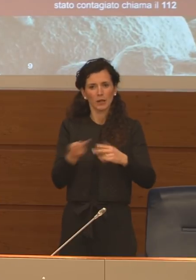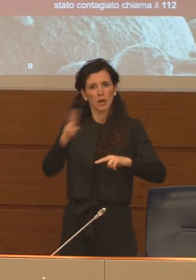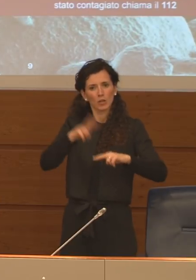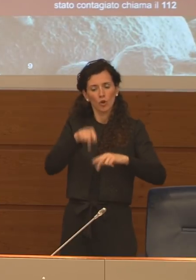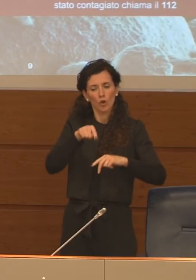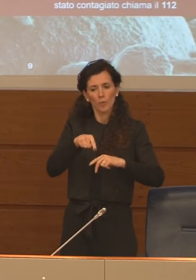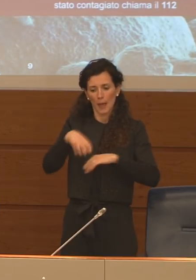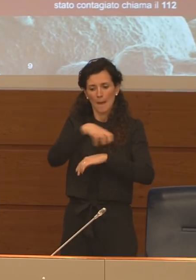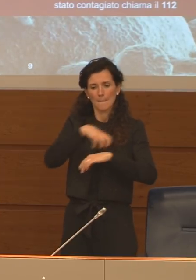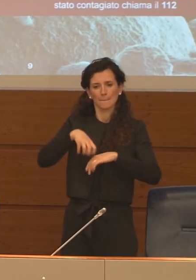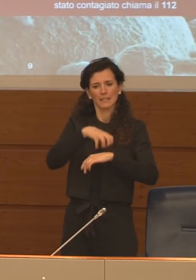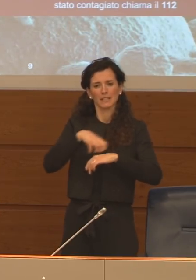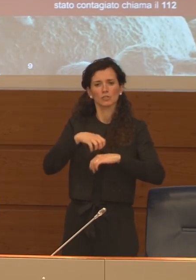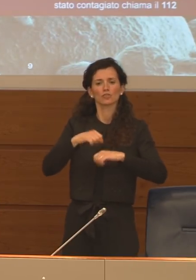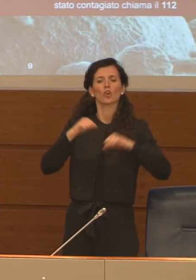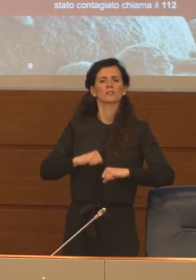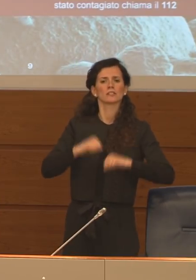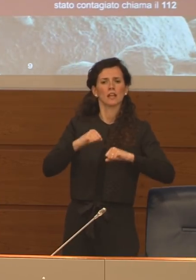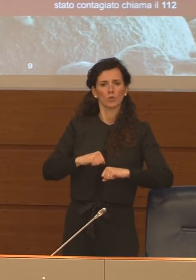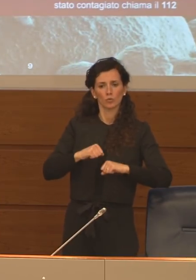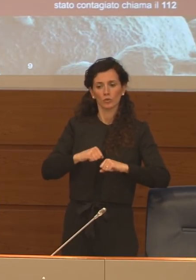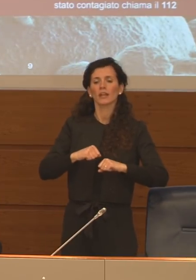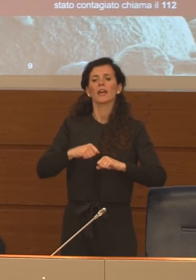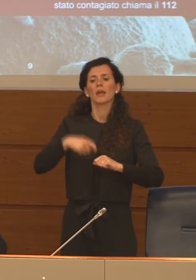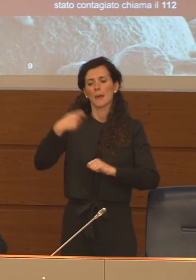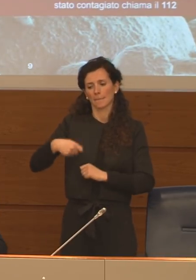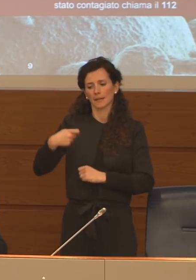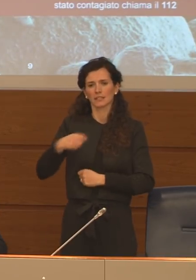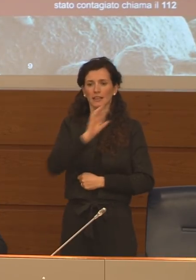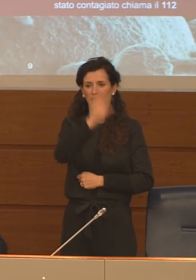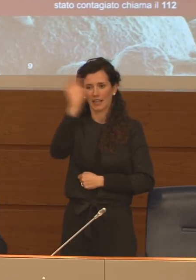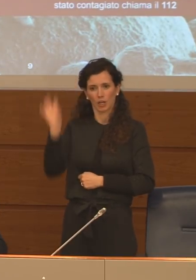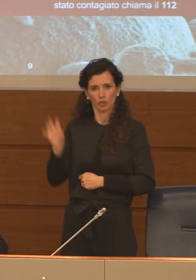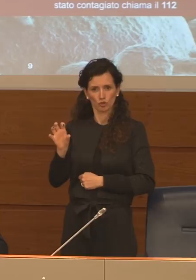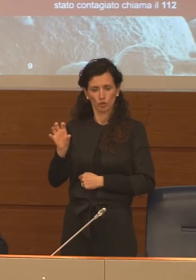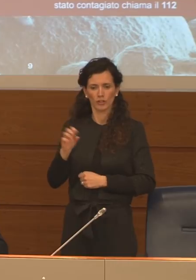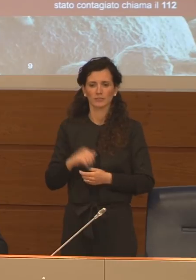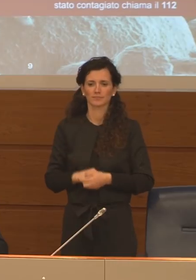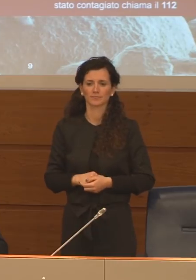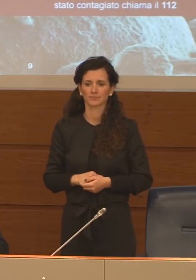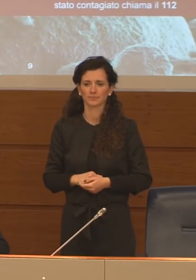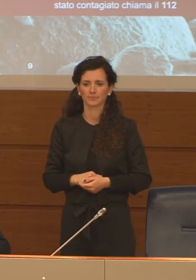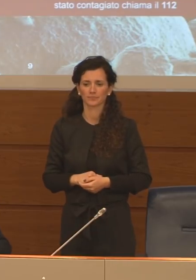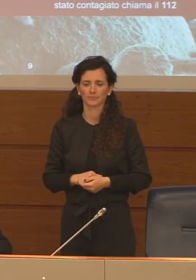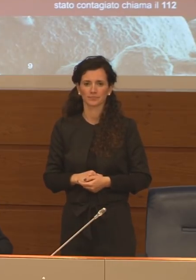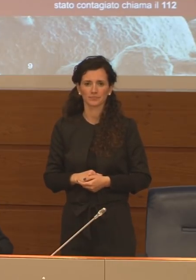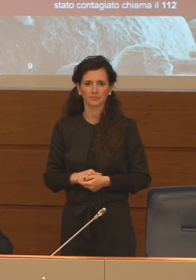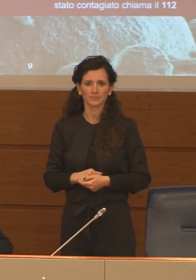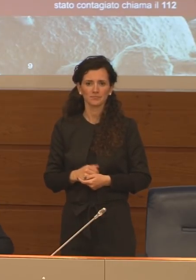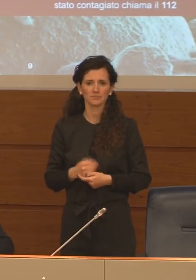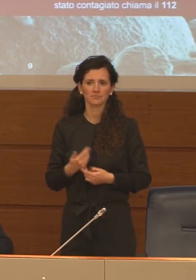Salute e dai presidenti di regione interessati. Io darei subito la parola